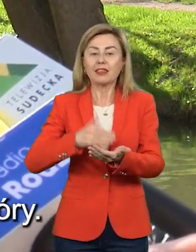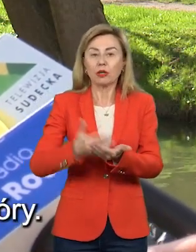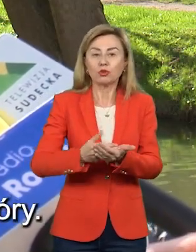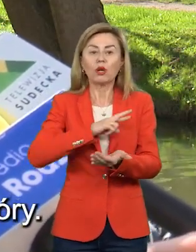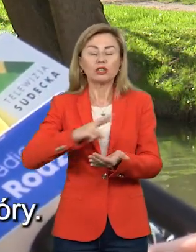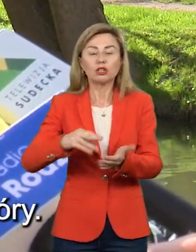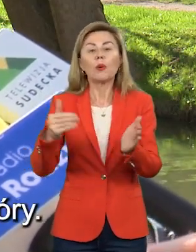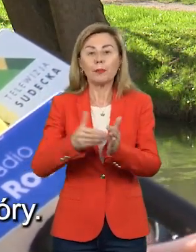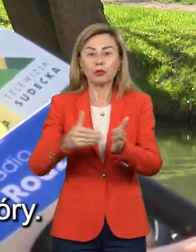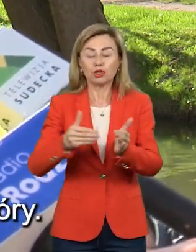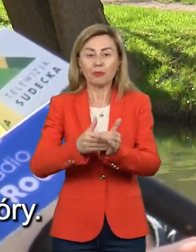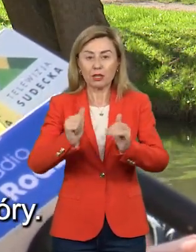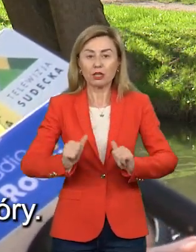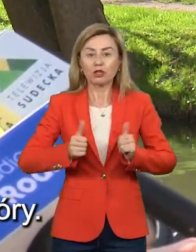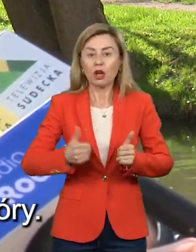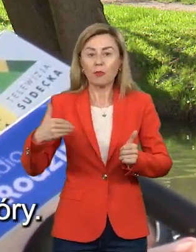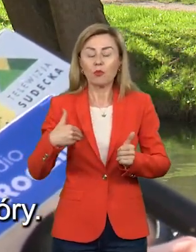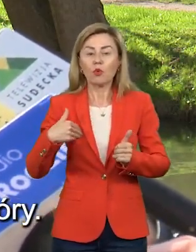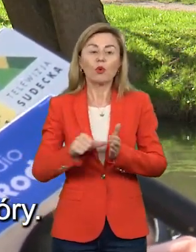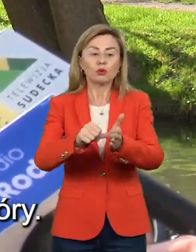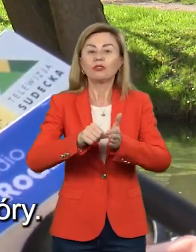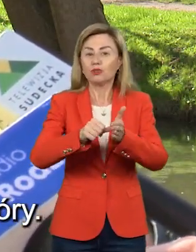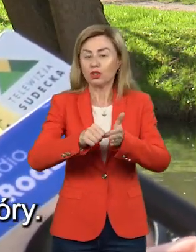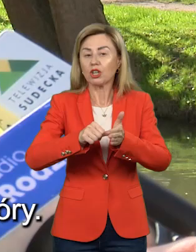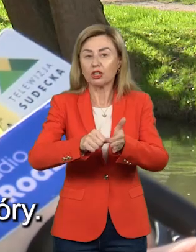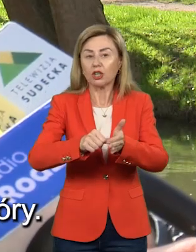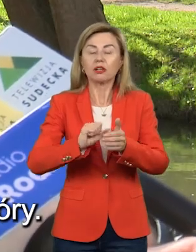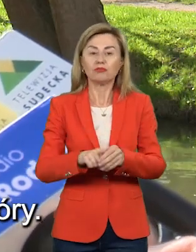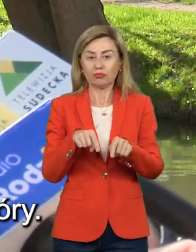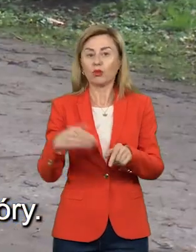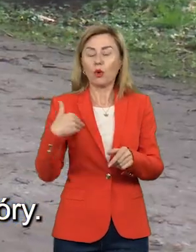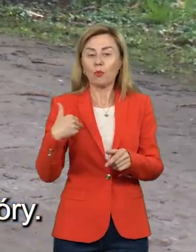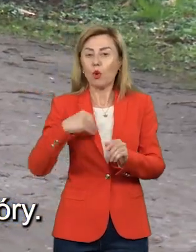który jest potrzebny do organizacji tego typu wycieczek w góry.